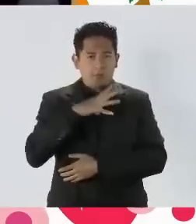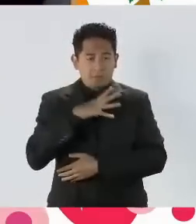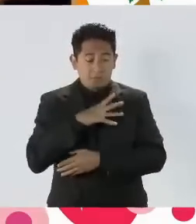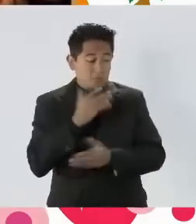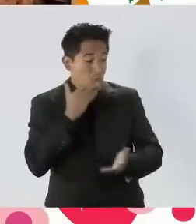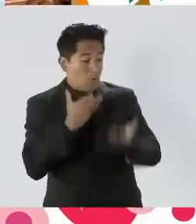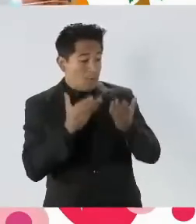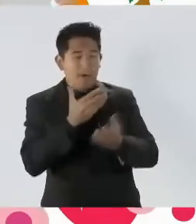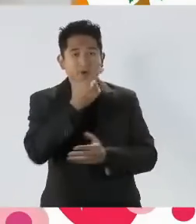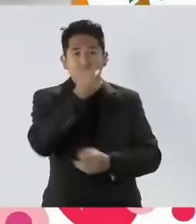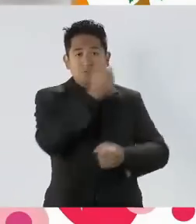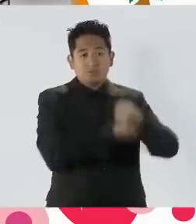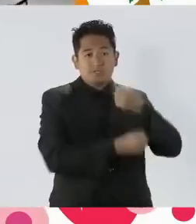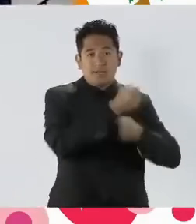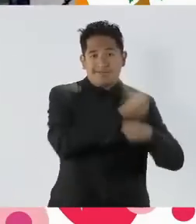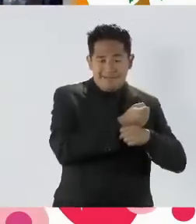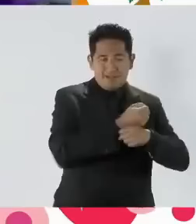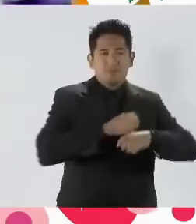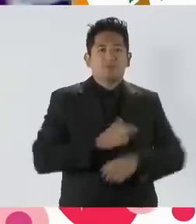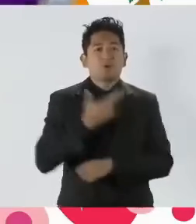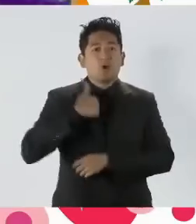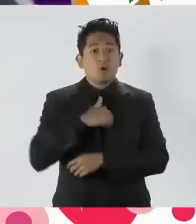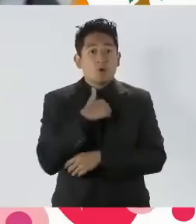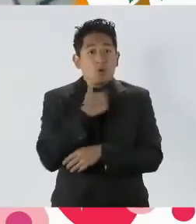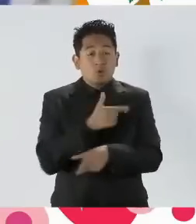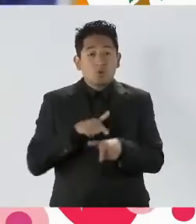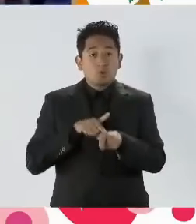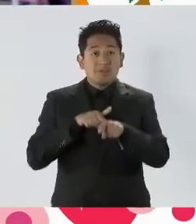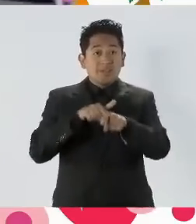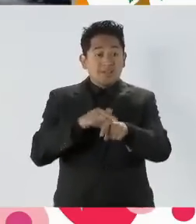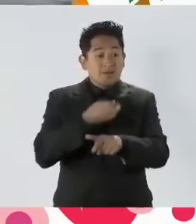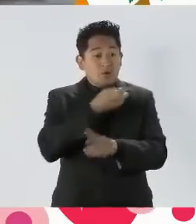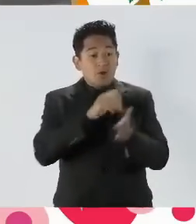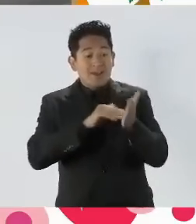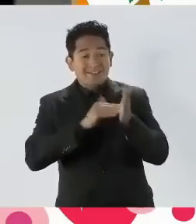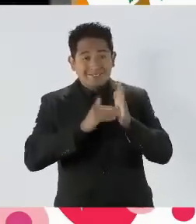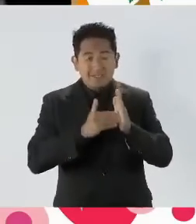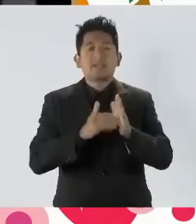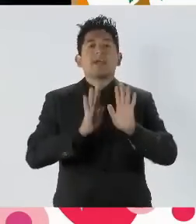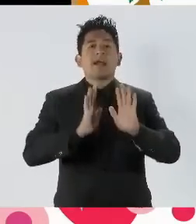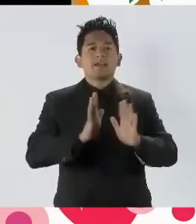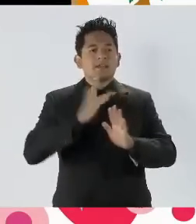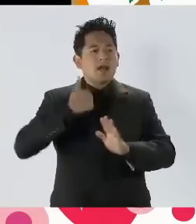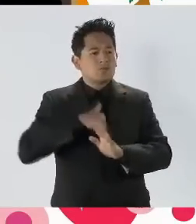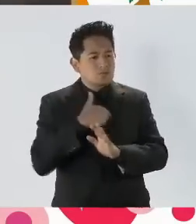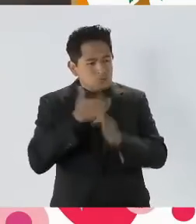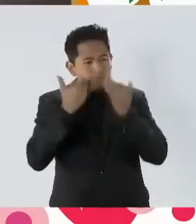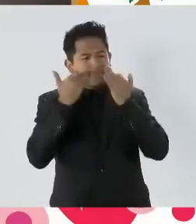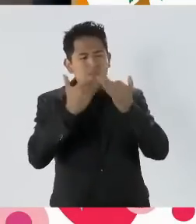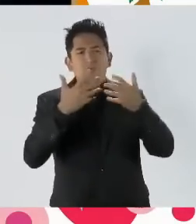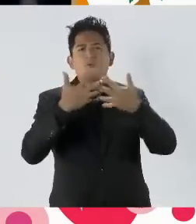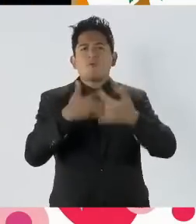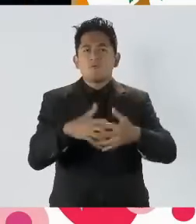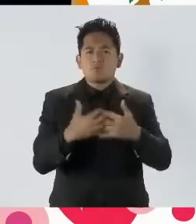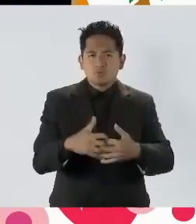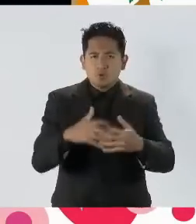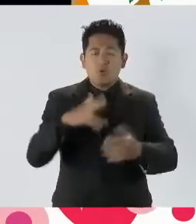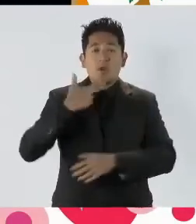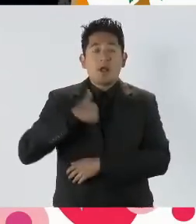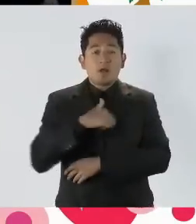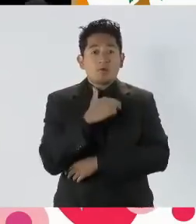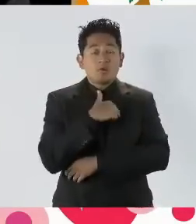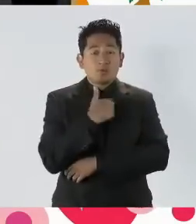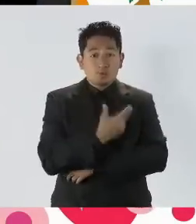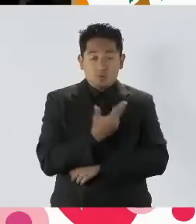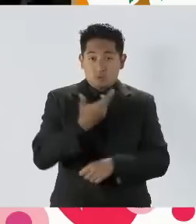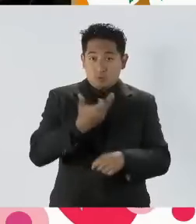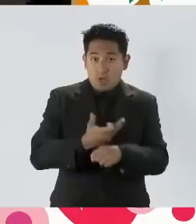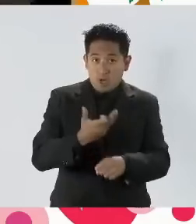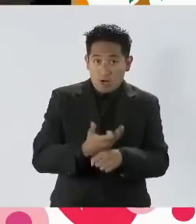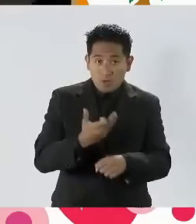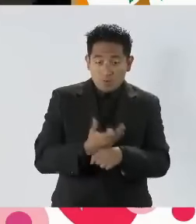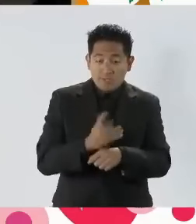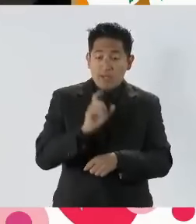a continuar con la estrategia que funciona ya hemos avanzado aumentamos por ejemplo un 20% los